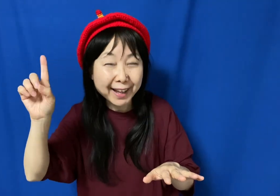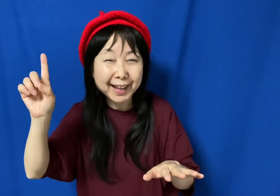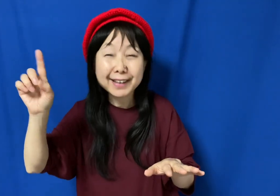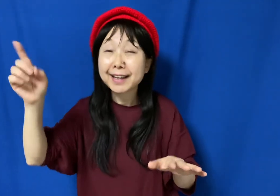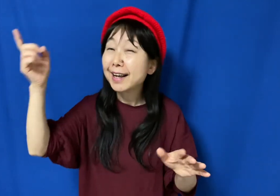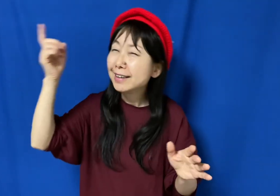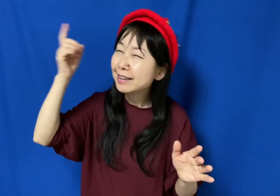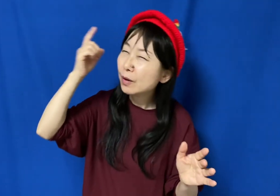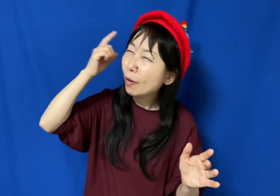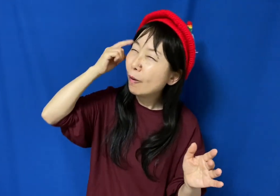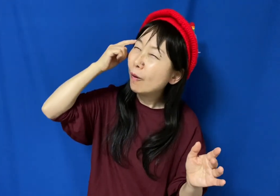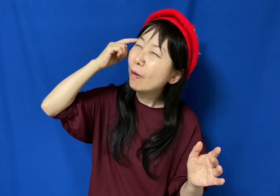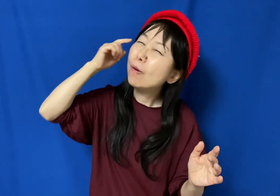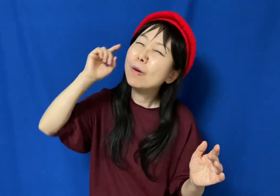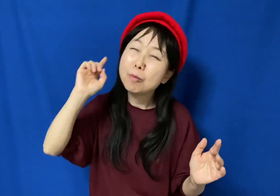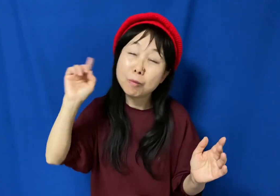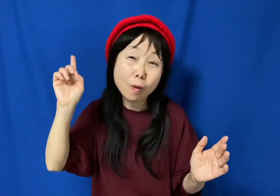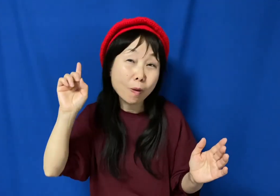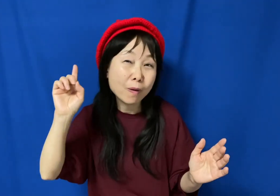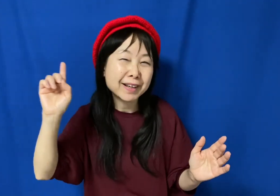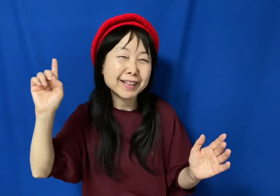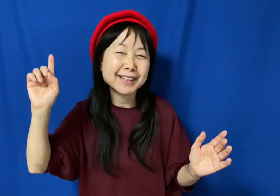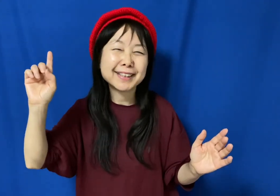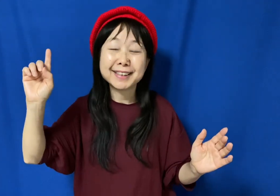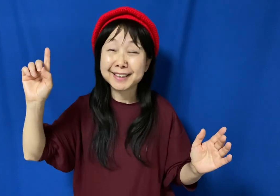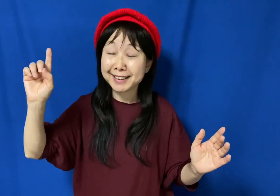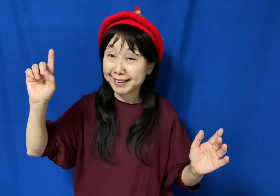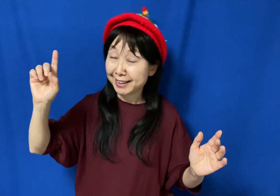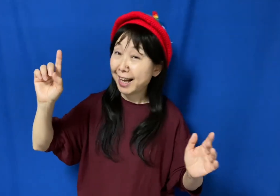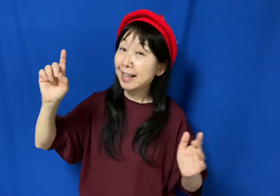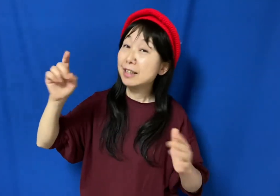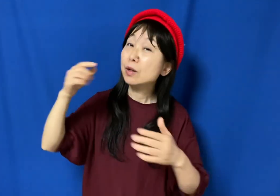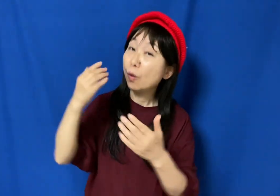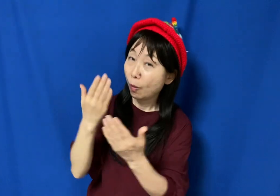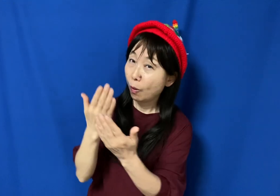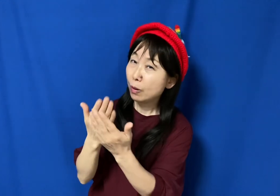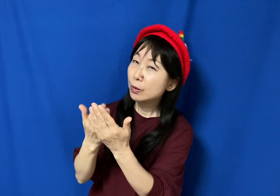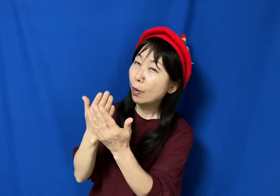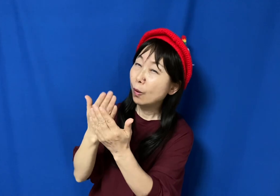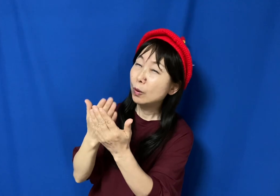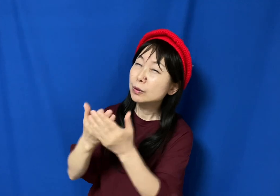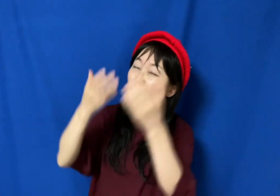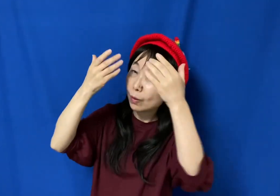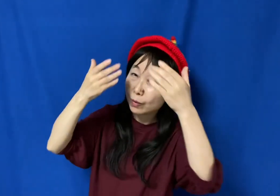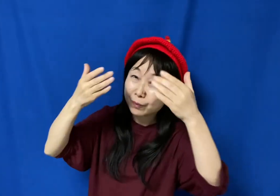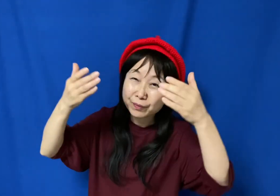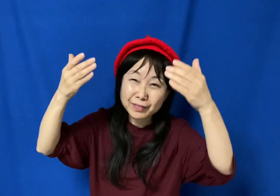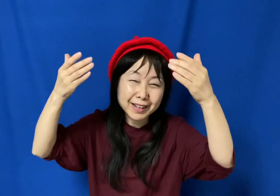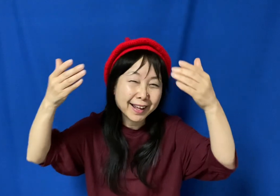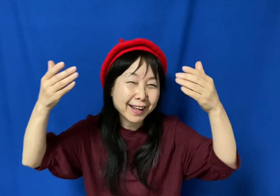何を想い（手話：思う・何？） 何を望んで（手話：ちょうだい・夢）